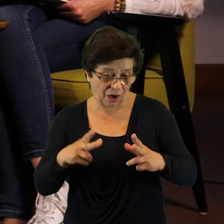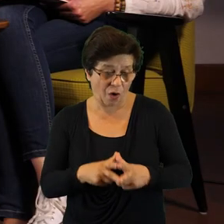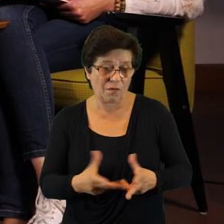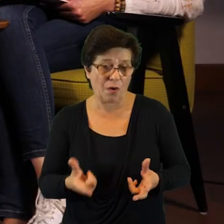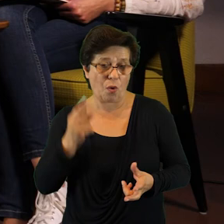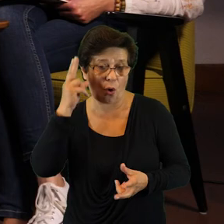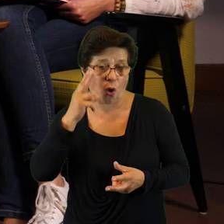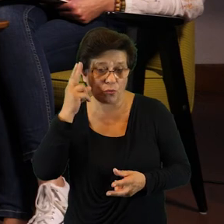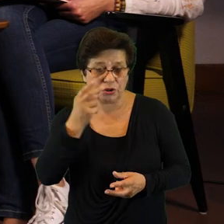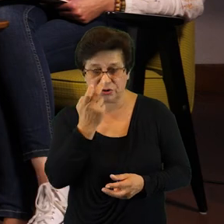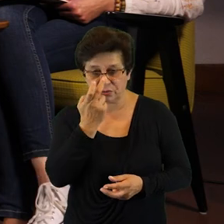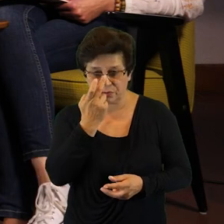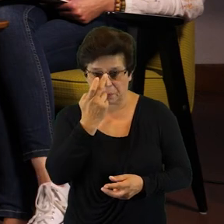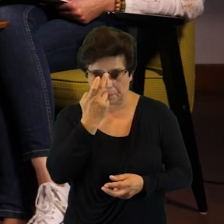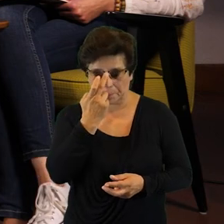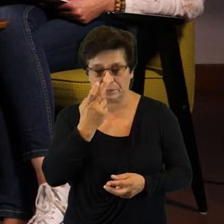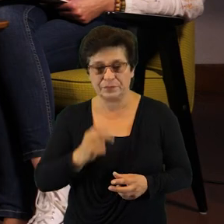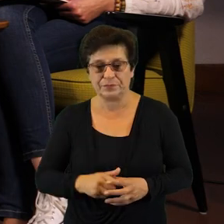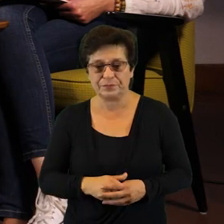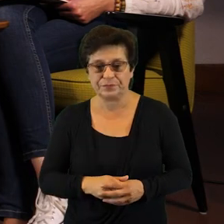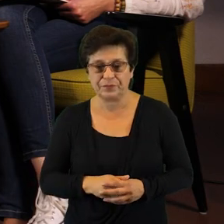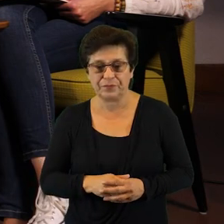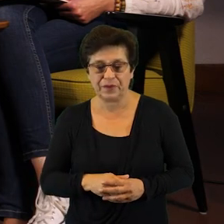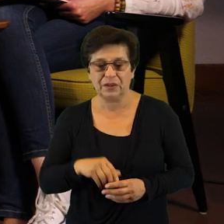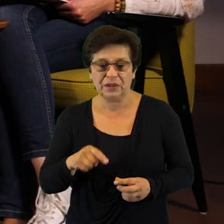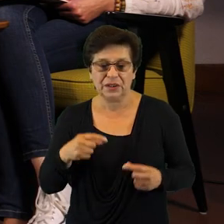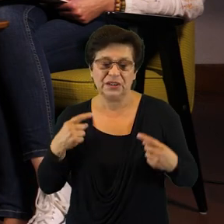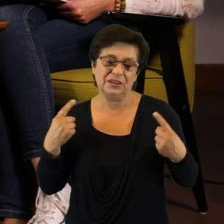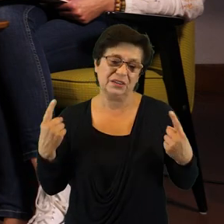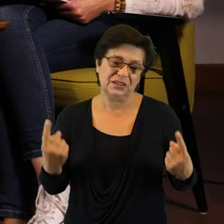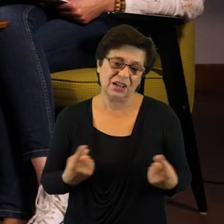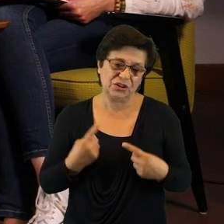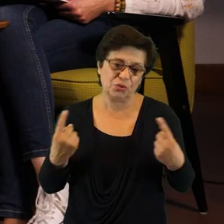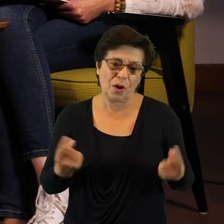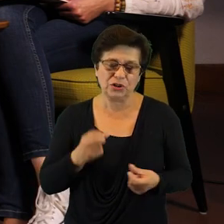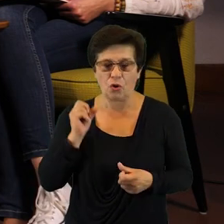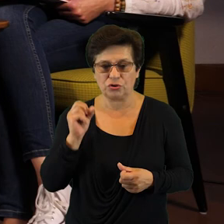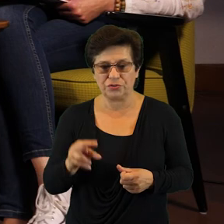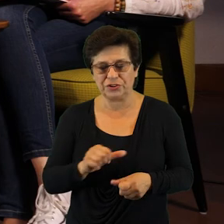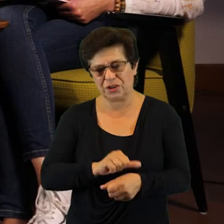więc znowu, ta sytuacja oczywiście jest złożona.